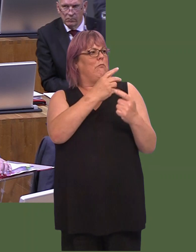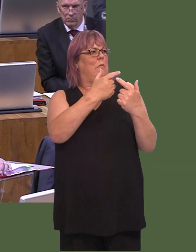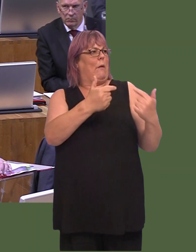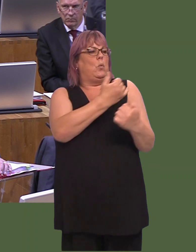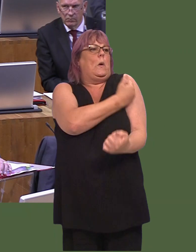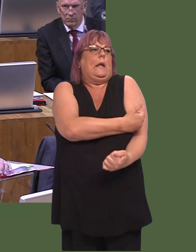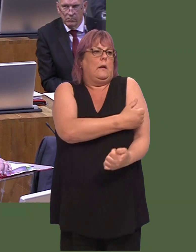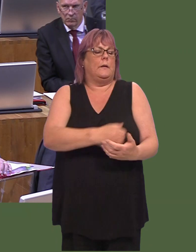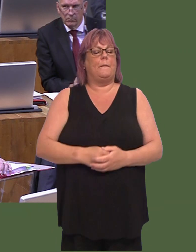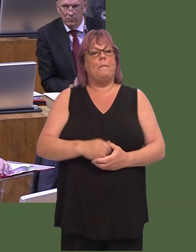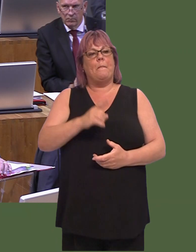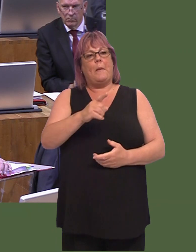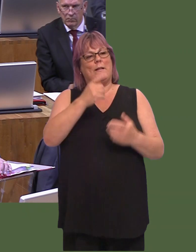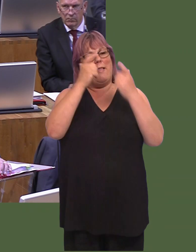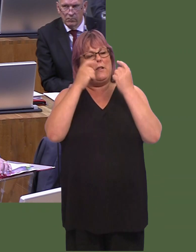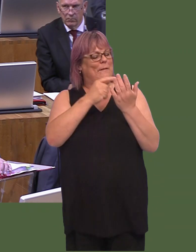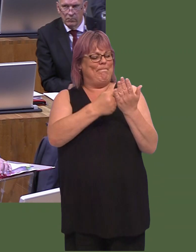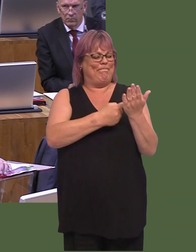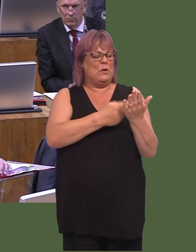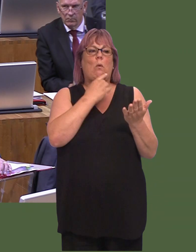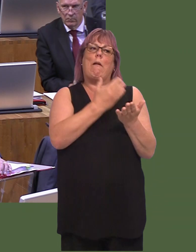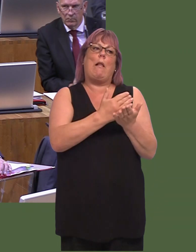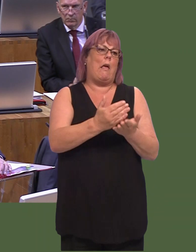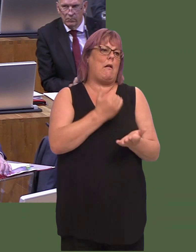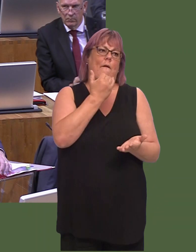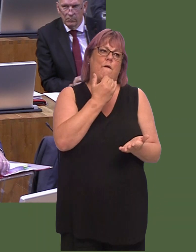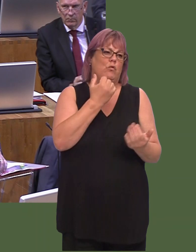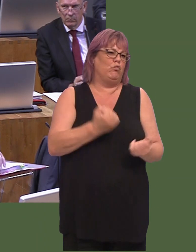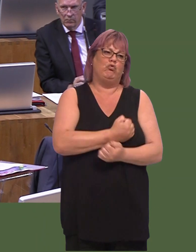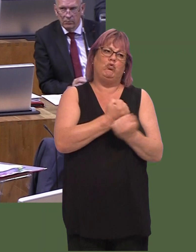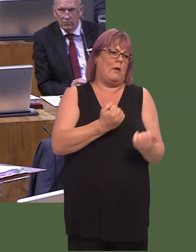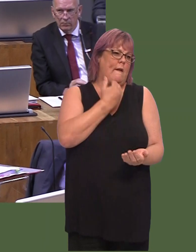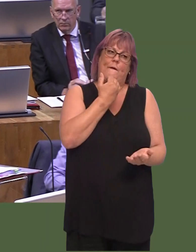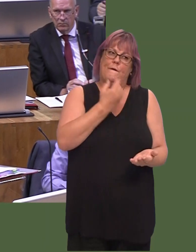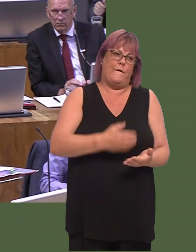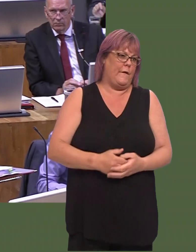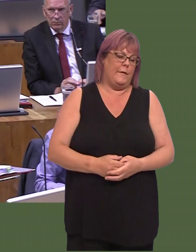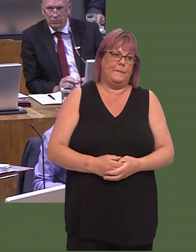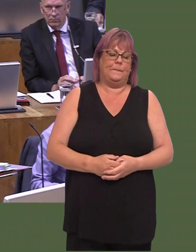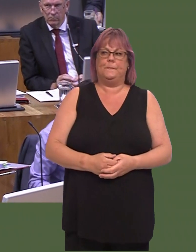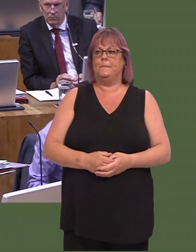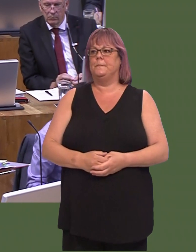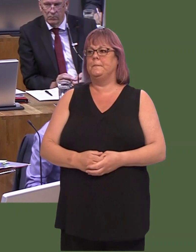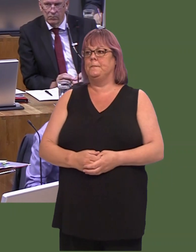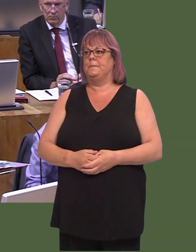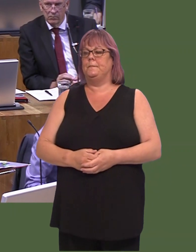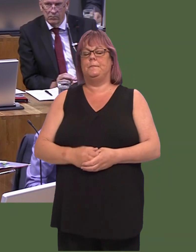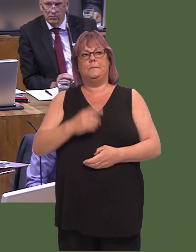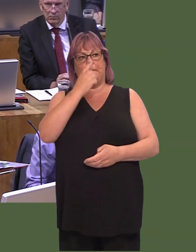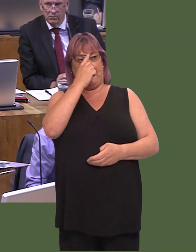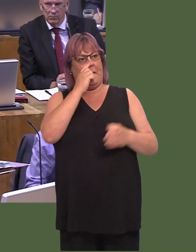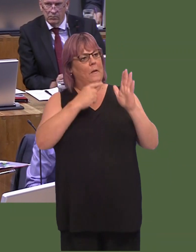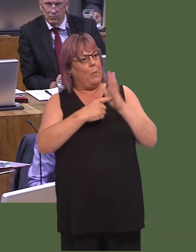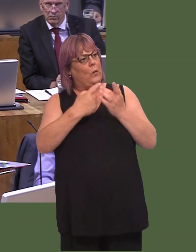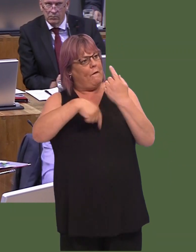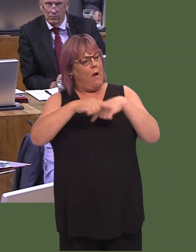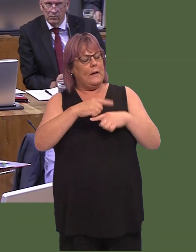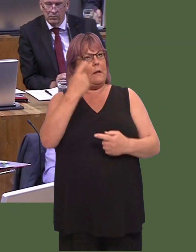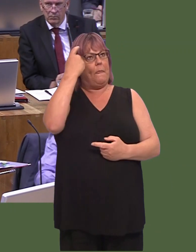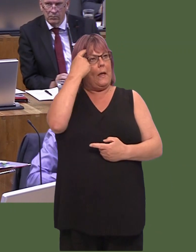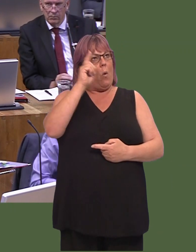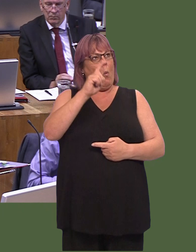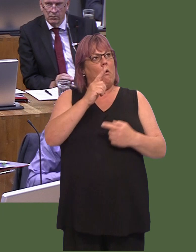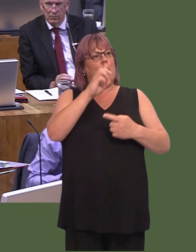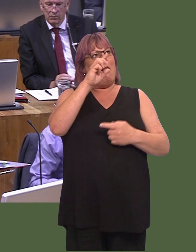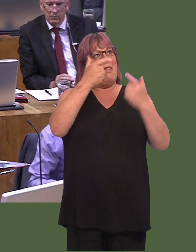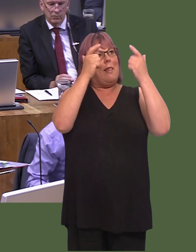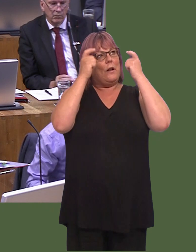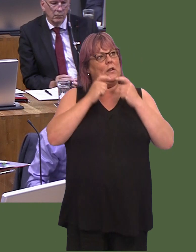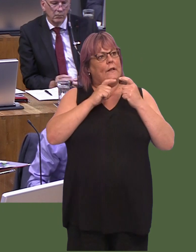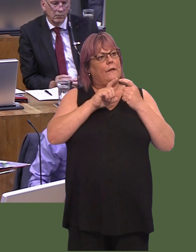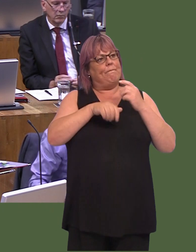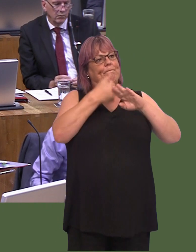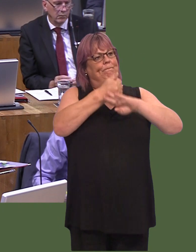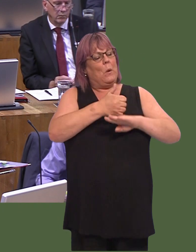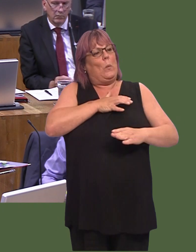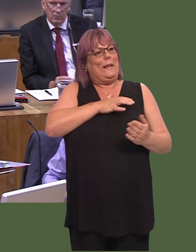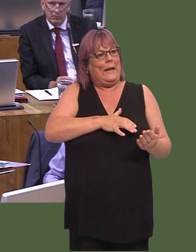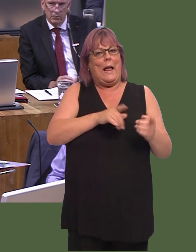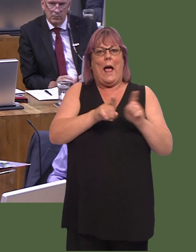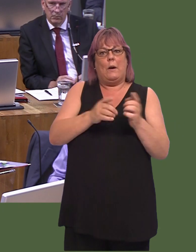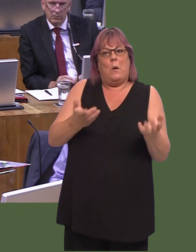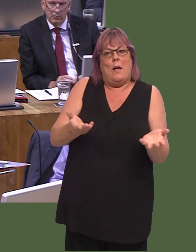ond hefyd ystyried ym mha ffordd y gallwn ni berswadio mwy o bobl i ddefnyddio'r Gymraeg.